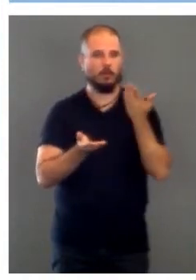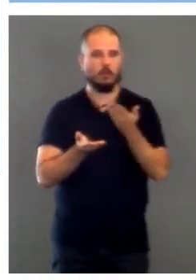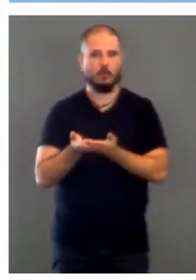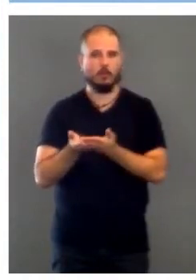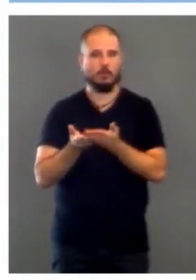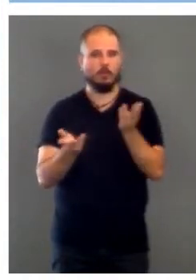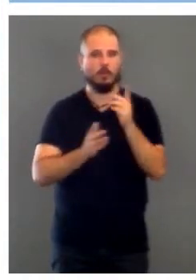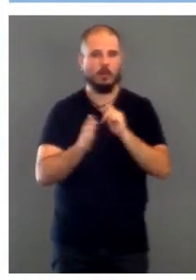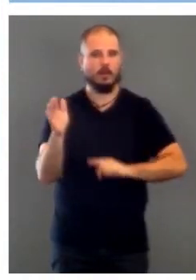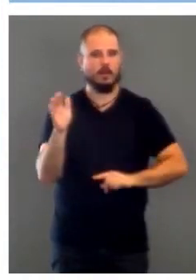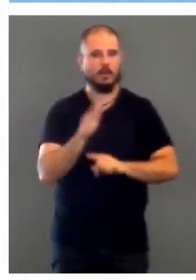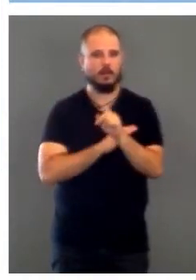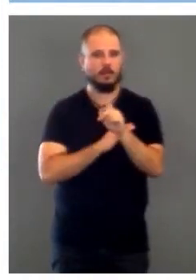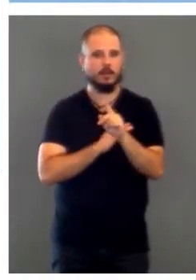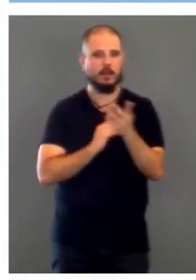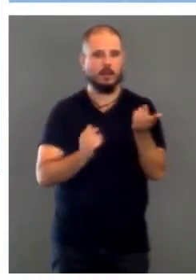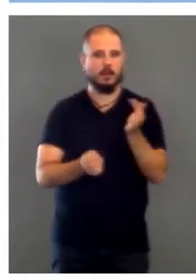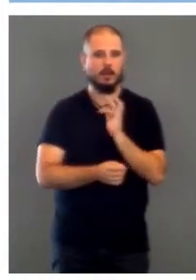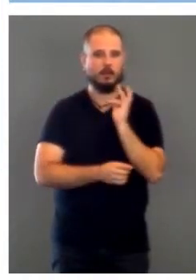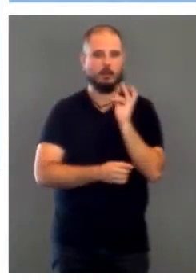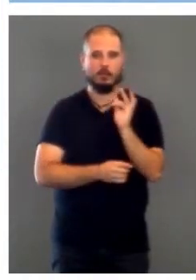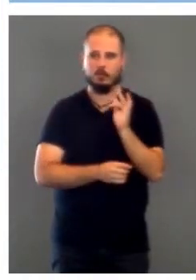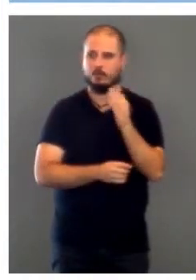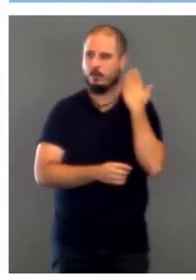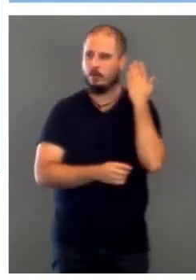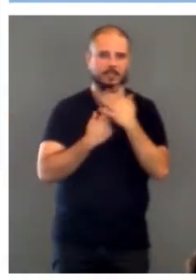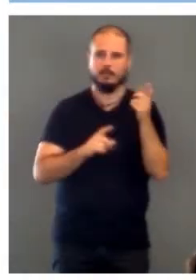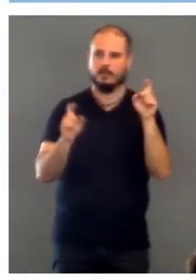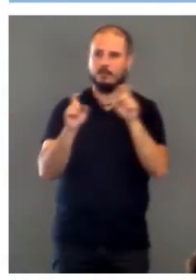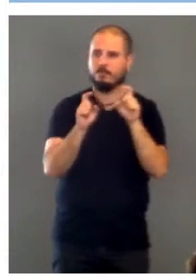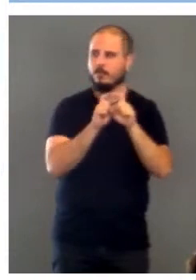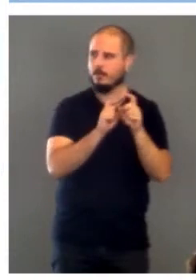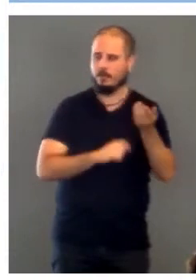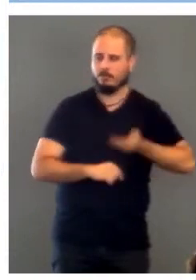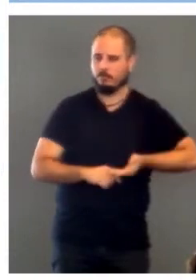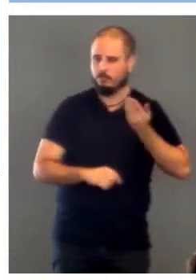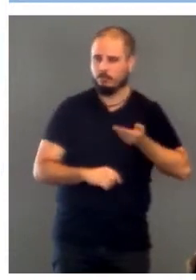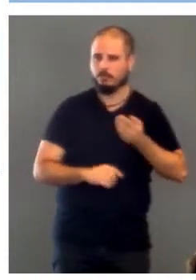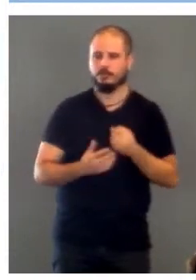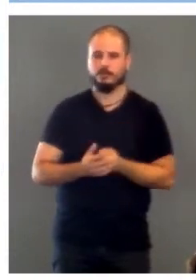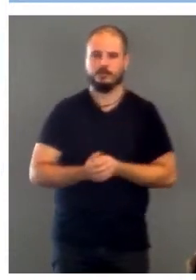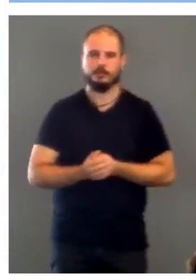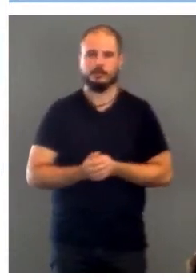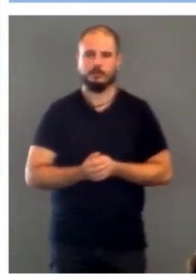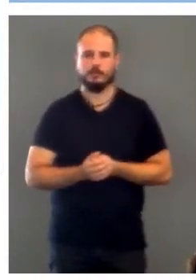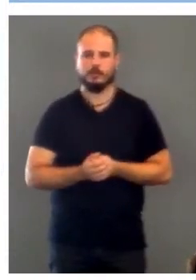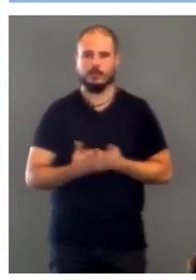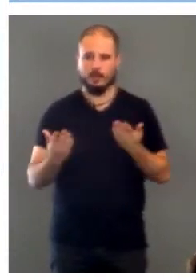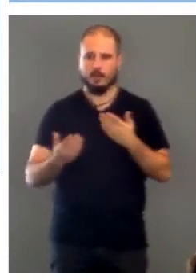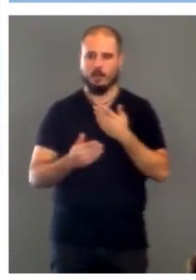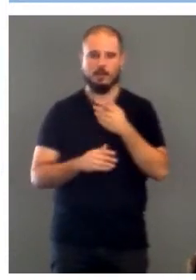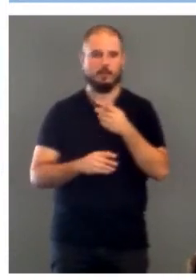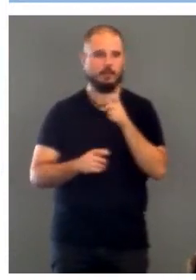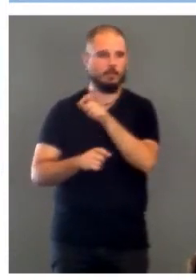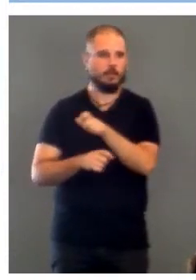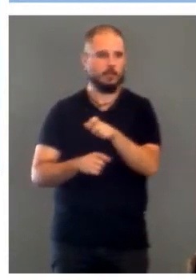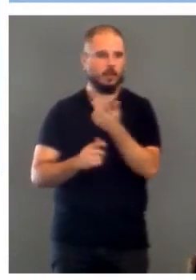Al desarrollo y a la prosperidad de Navarra Decía enhorabuena a los y a las premiadas y a los finalistas también